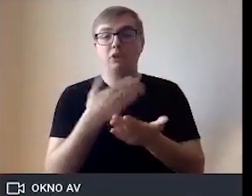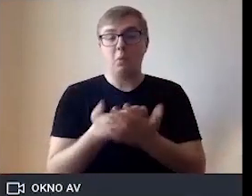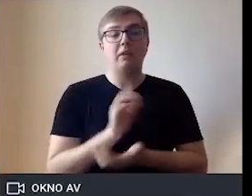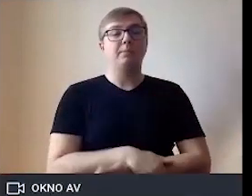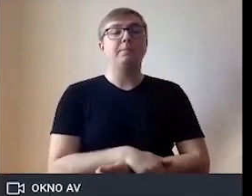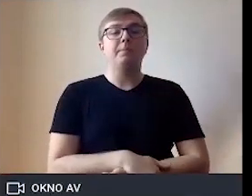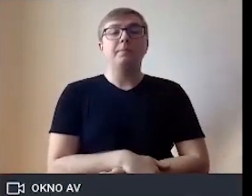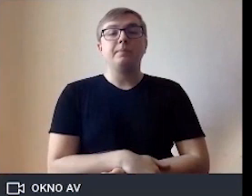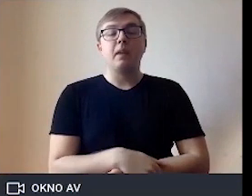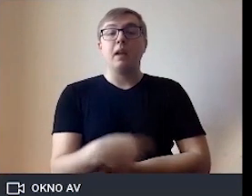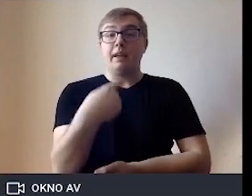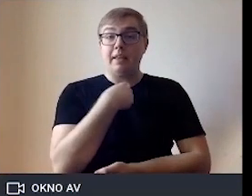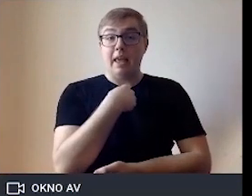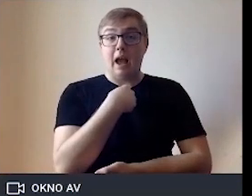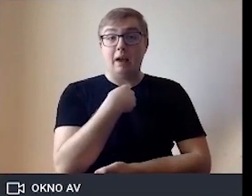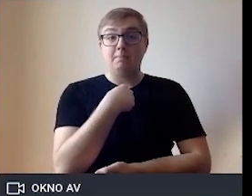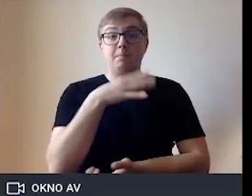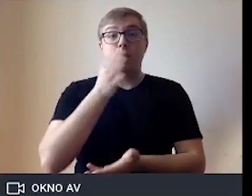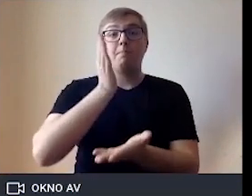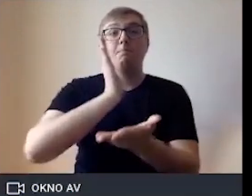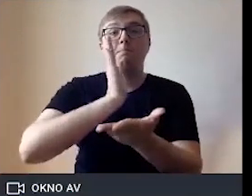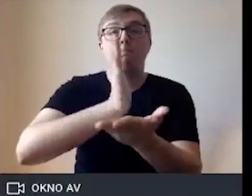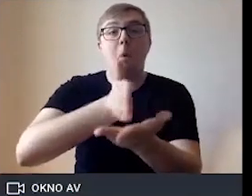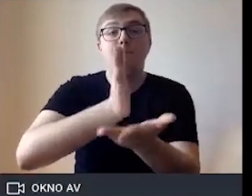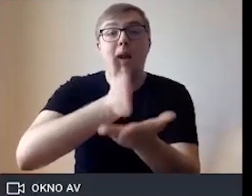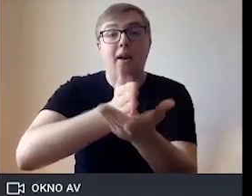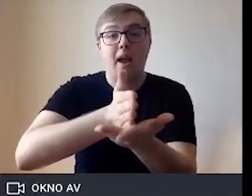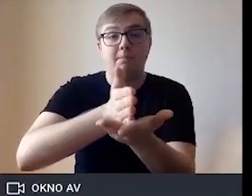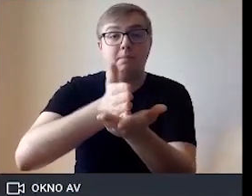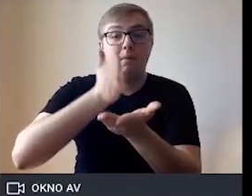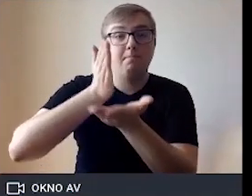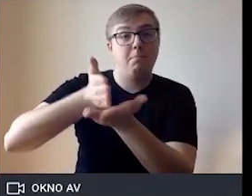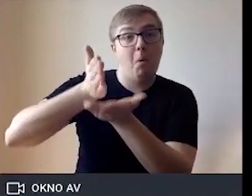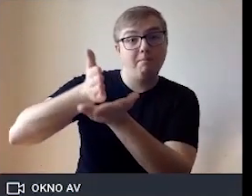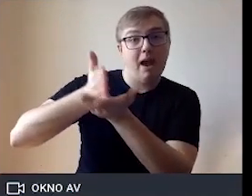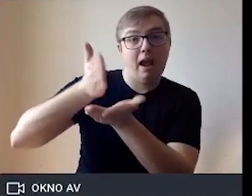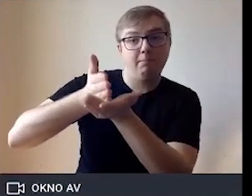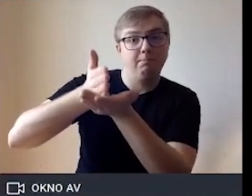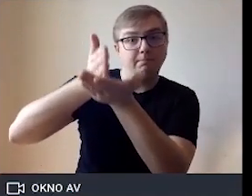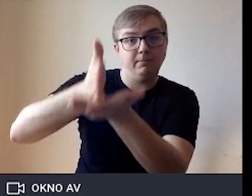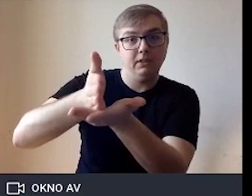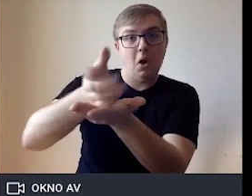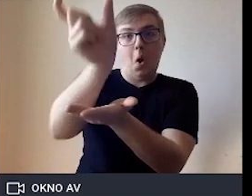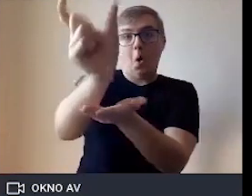Na przykład: JA CI POMAGAM - czasownik kierunkowy zastępuje daną osobę, której pomagam.